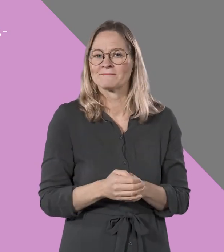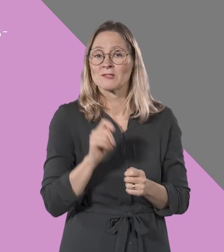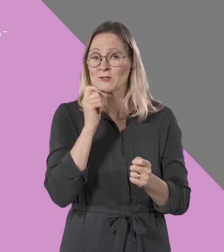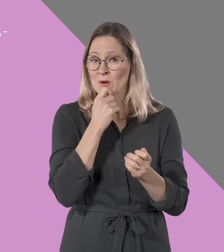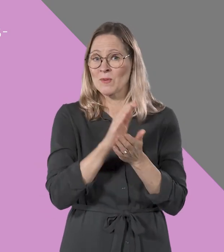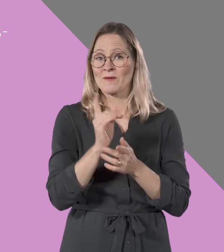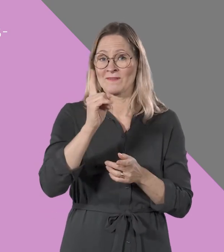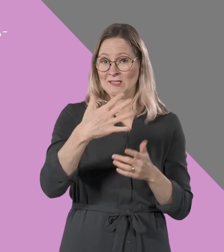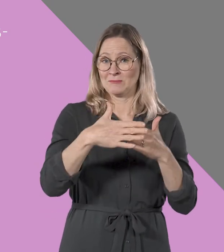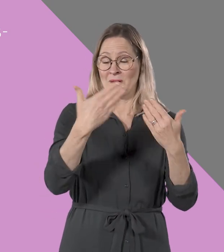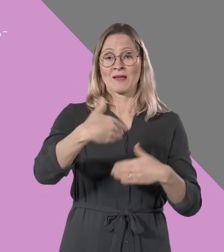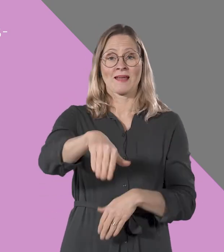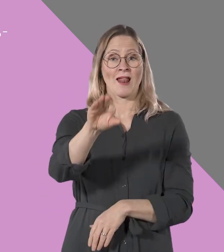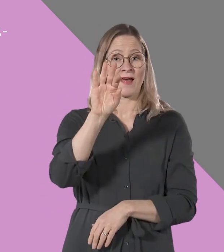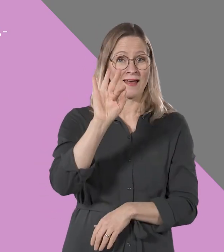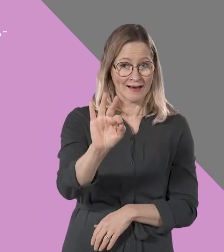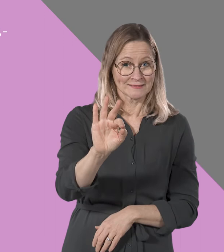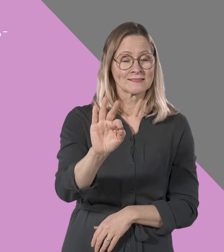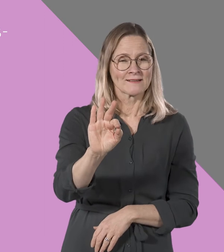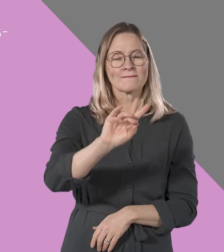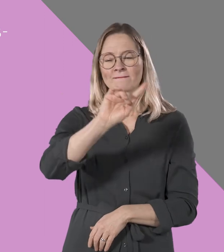Kuurojen Liiton nuorisotyö vastaa näihin ja moniin muihin kysymyksiin -